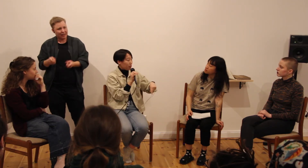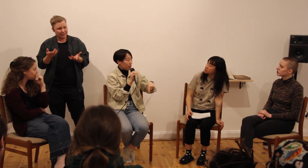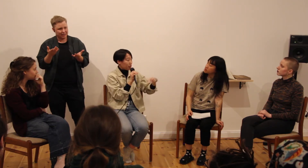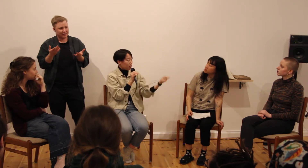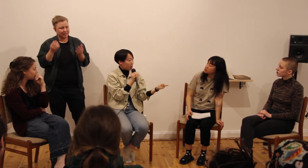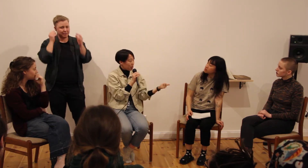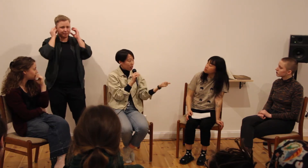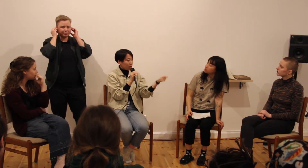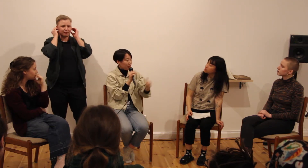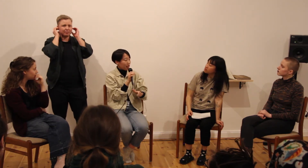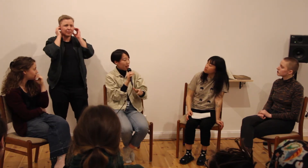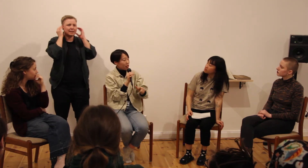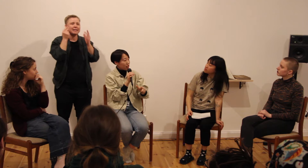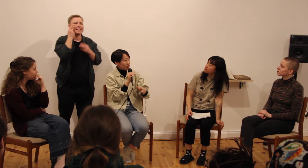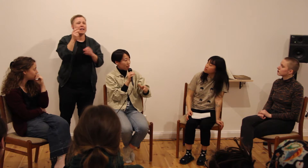Aber hier haben verschiedene Sprachen.